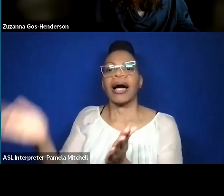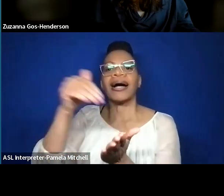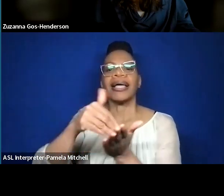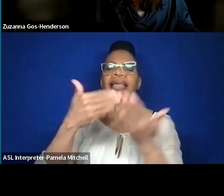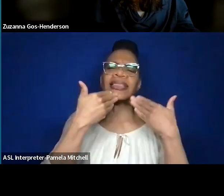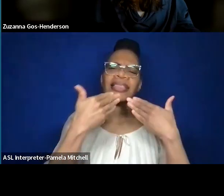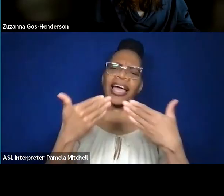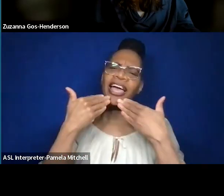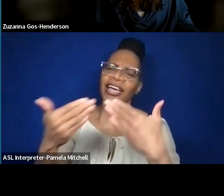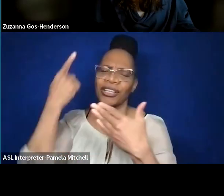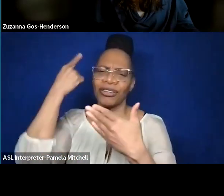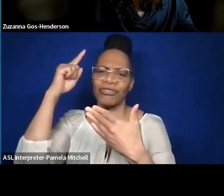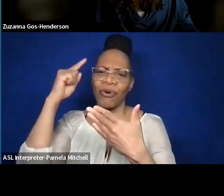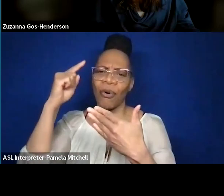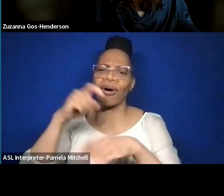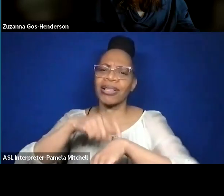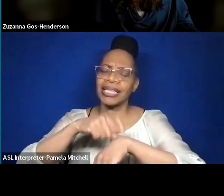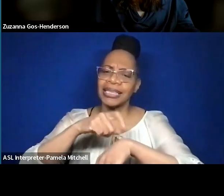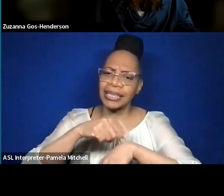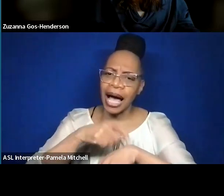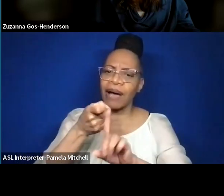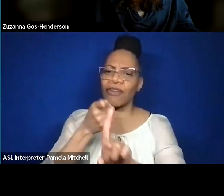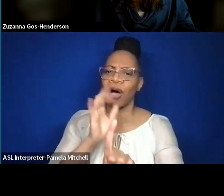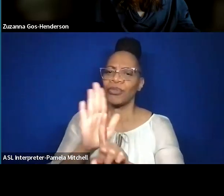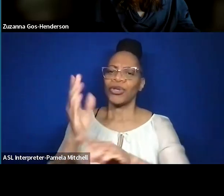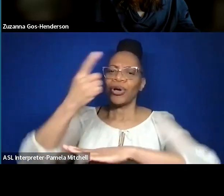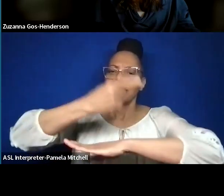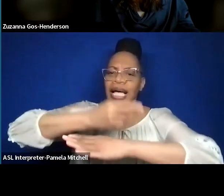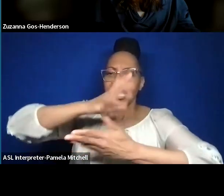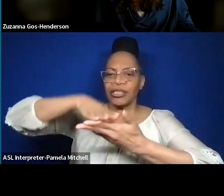el tiempo de tu día para aprender más sobre estas importantes actualizaciones de la Seguridad Social